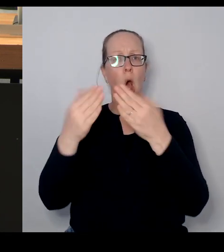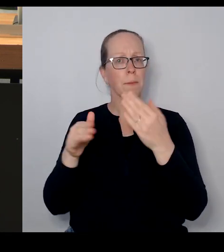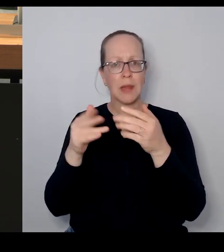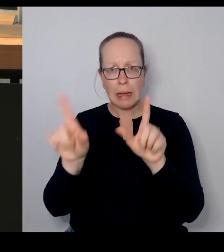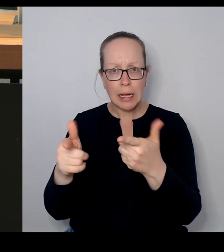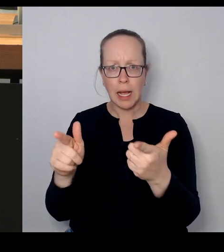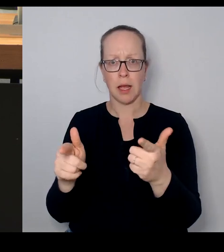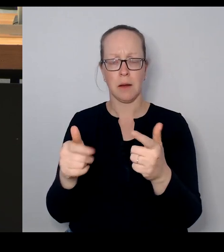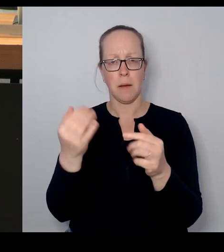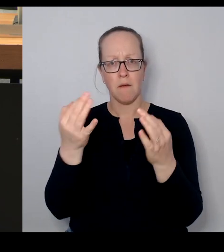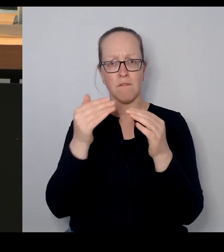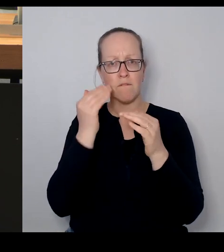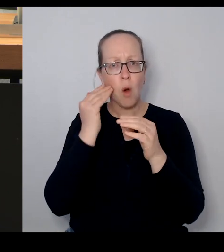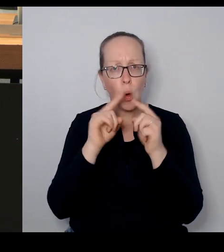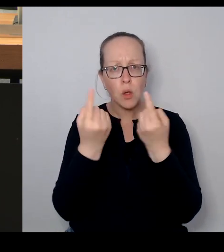weghaben, Nicht mit uns.